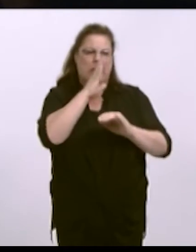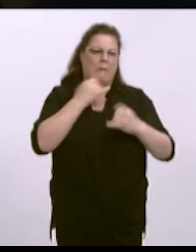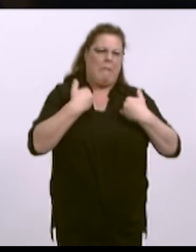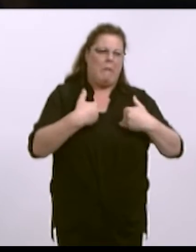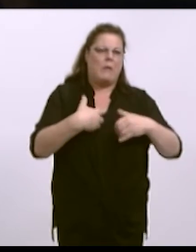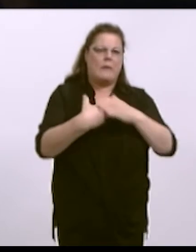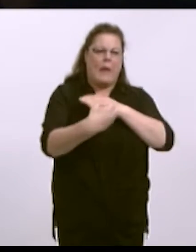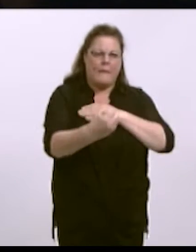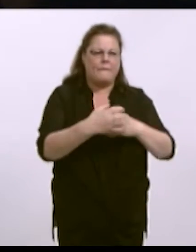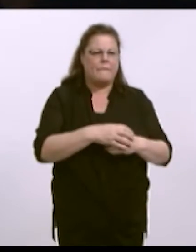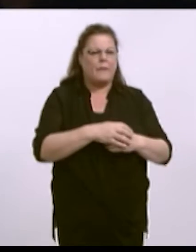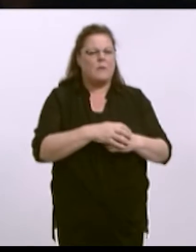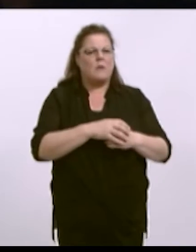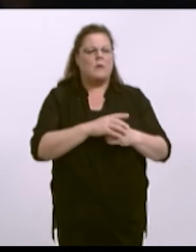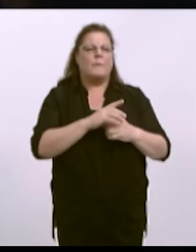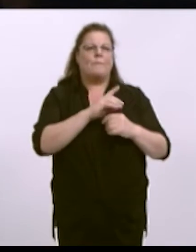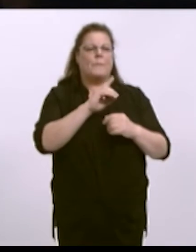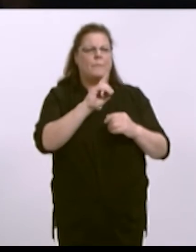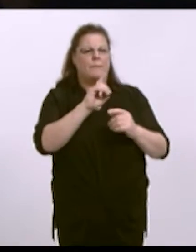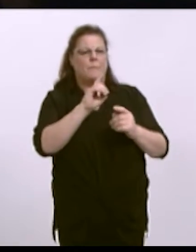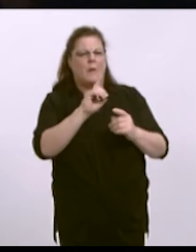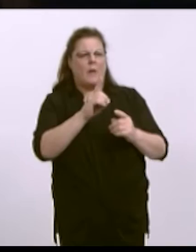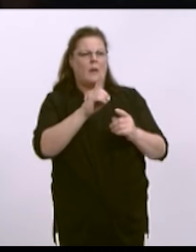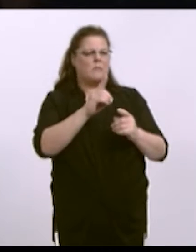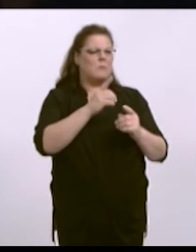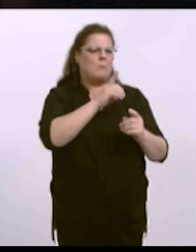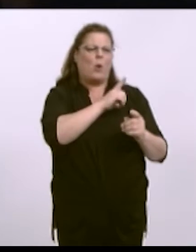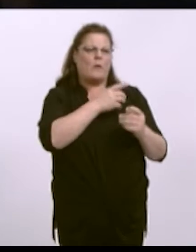sydd angen meddyg teulu ydyír rheini. Felly, dyna pam maeír pwysauín anfertholómae yna